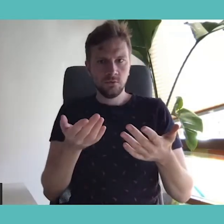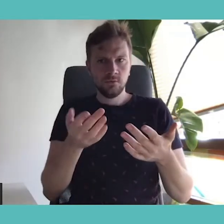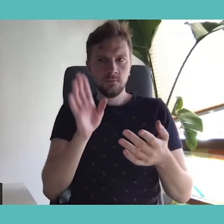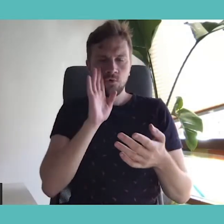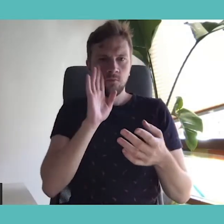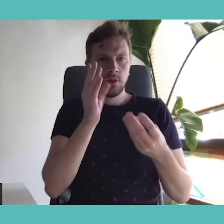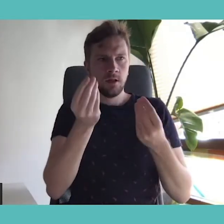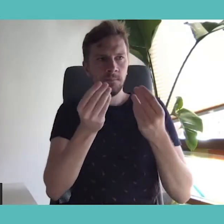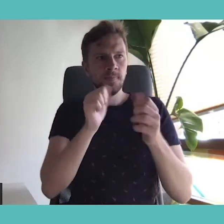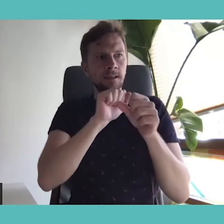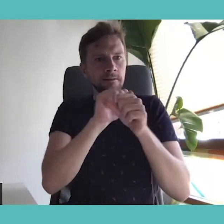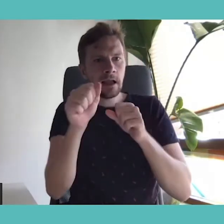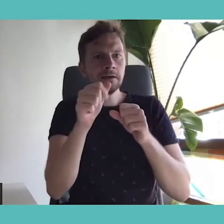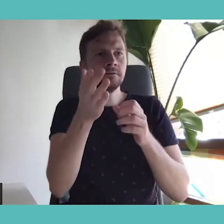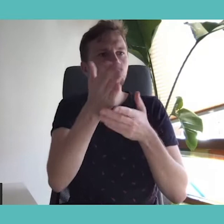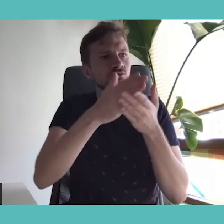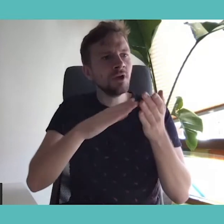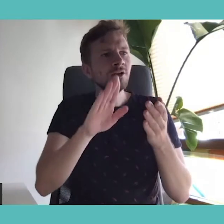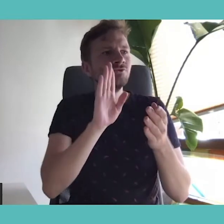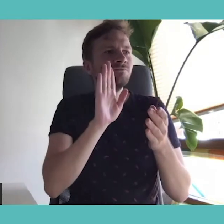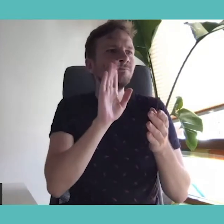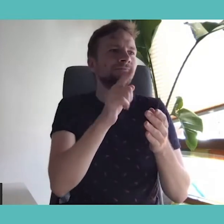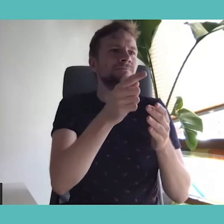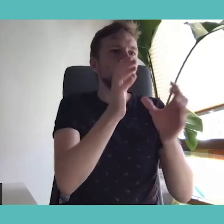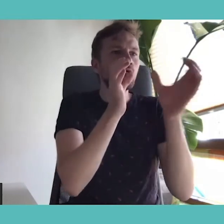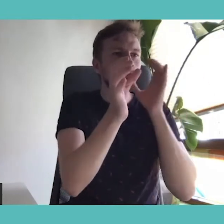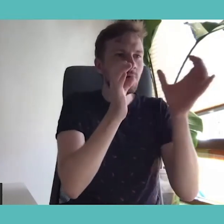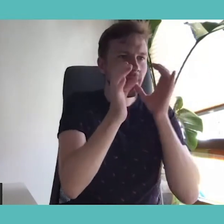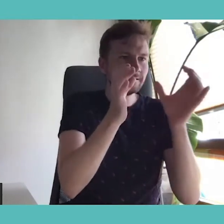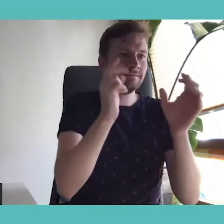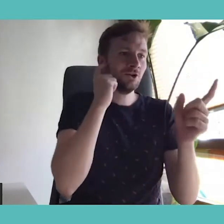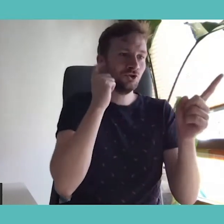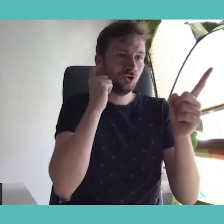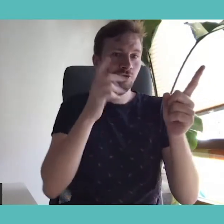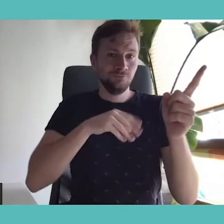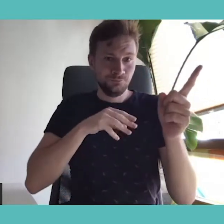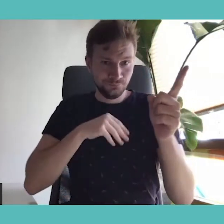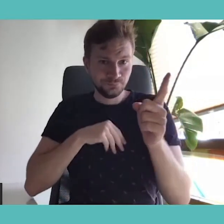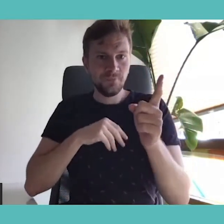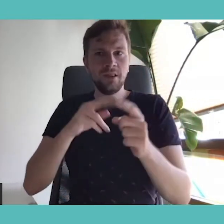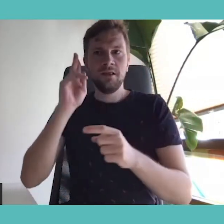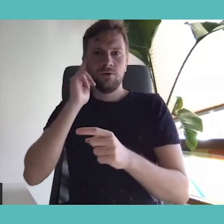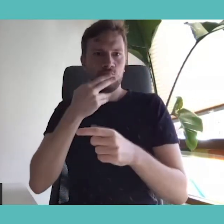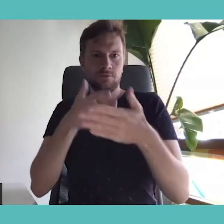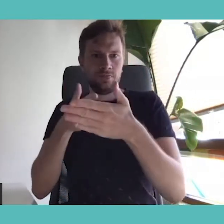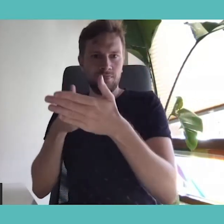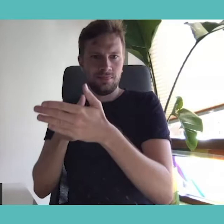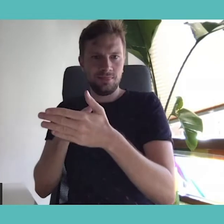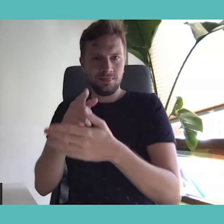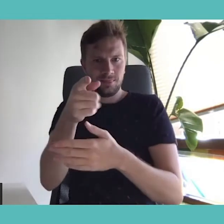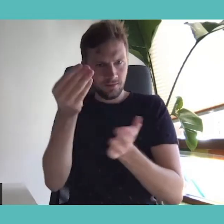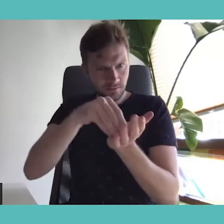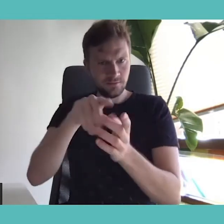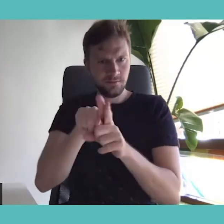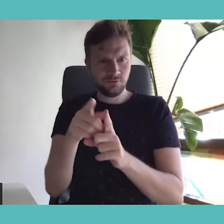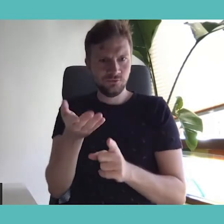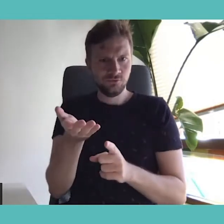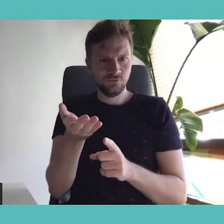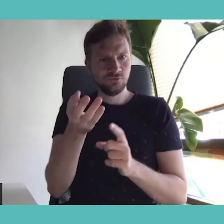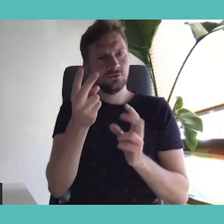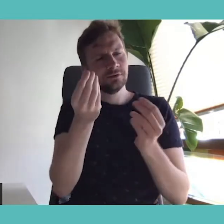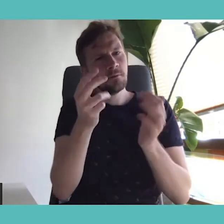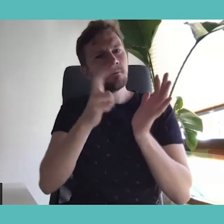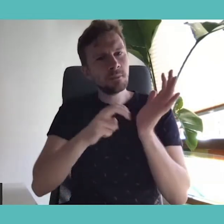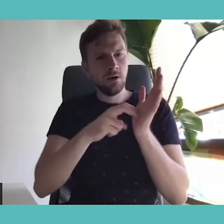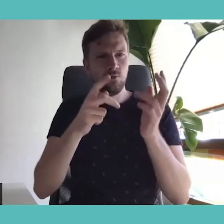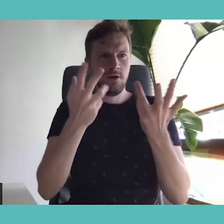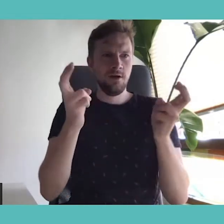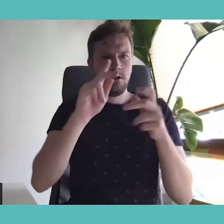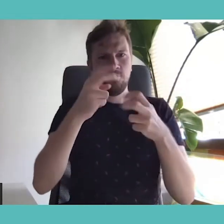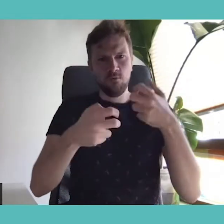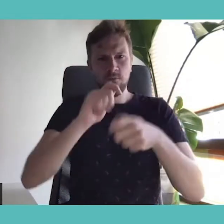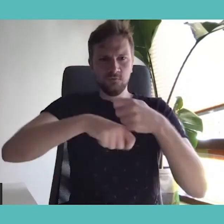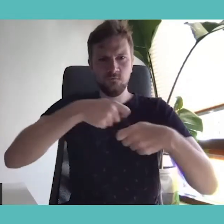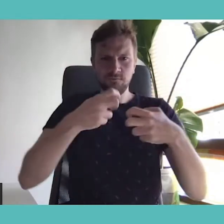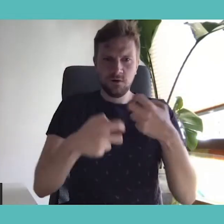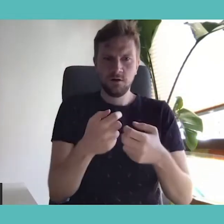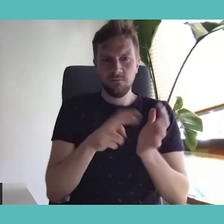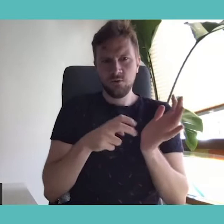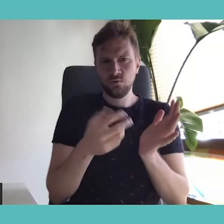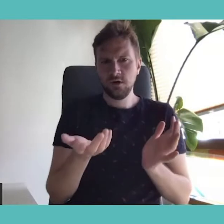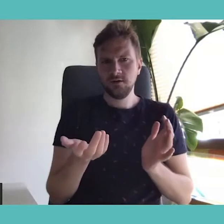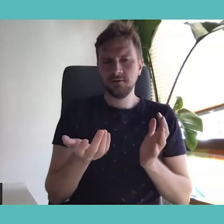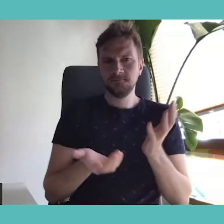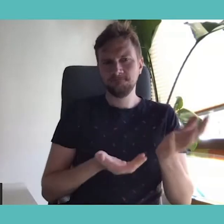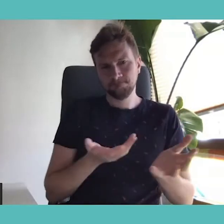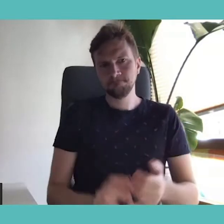Podobnie jest z komunikacją, gdzie słyszący nie mają problemów, a Głusi napotykają na bariery. Brakuje rozwiązania tego problemu.